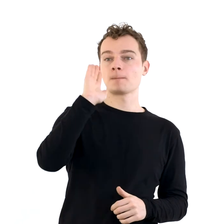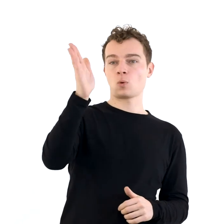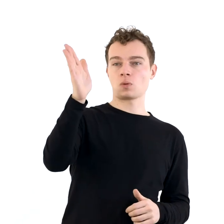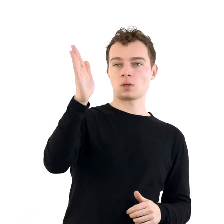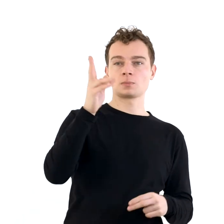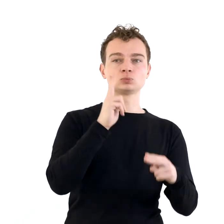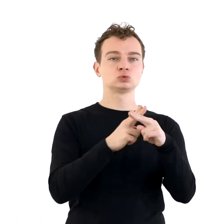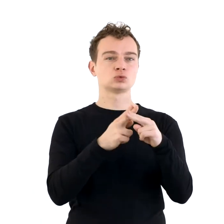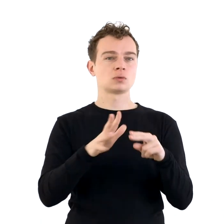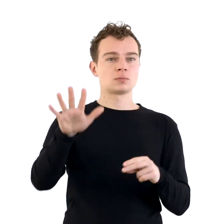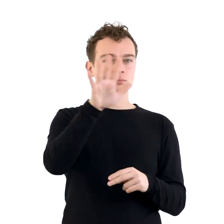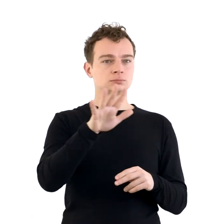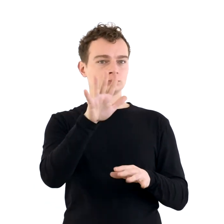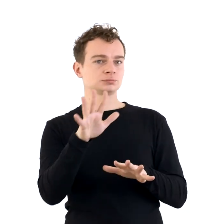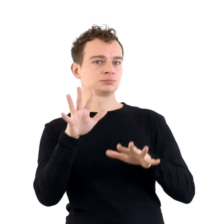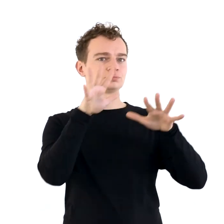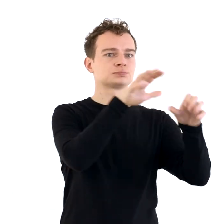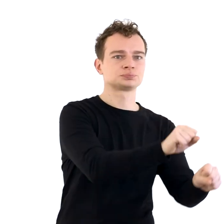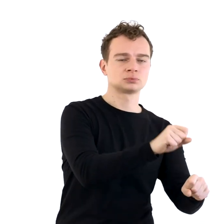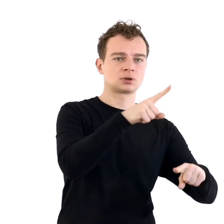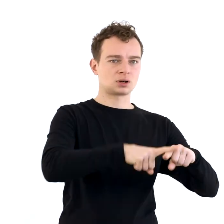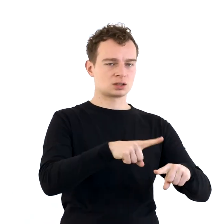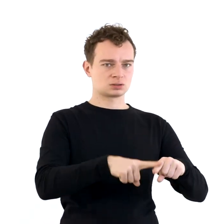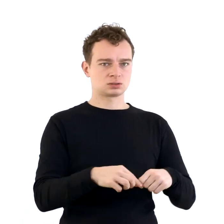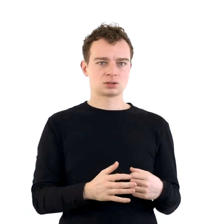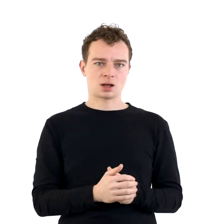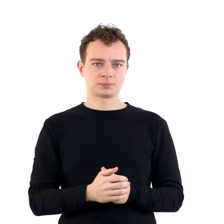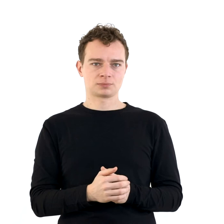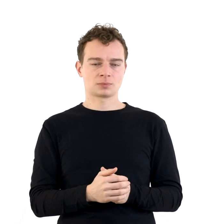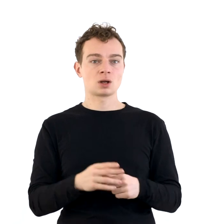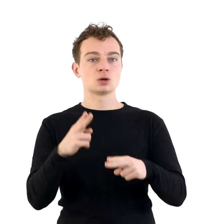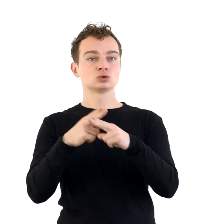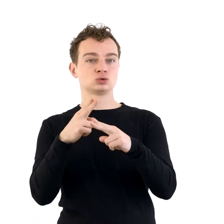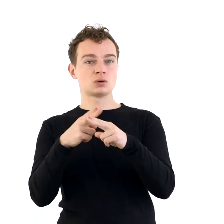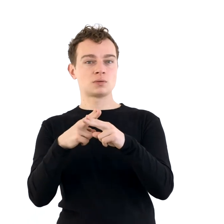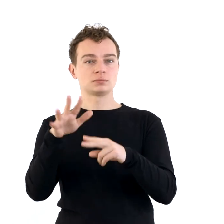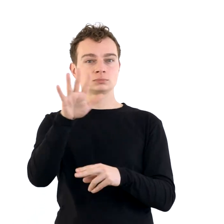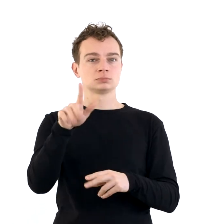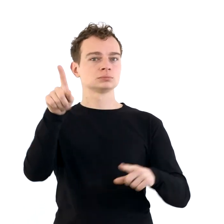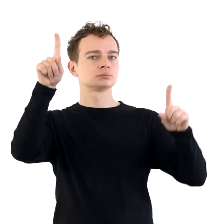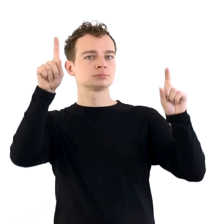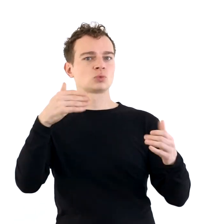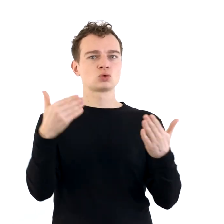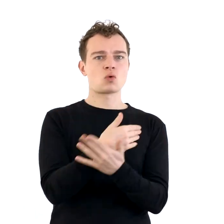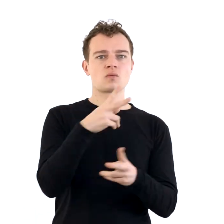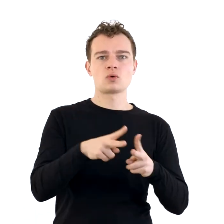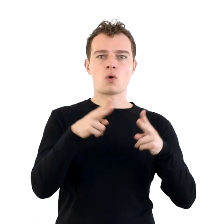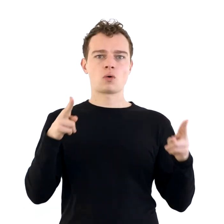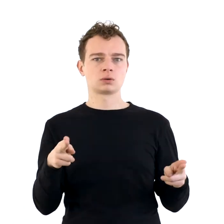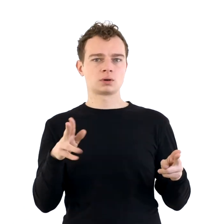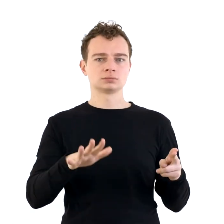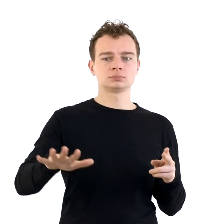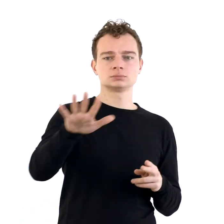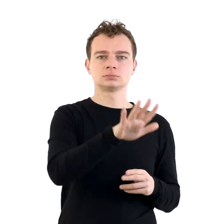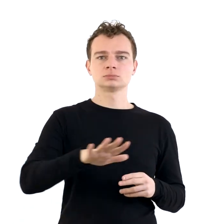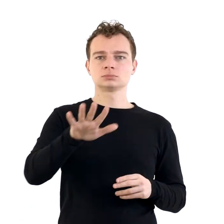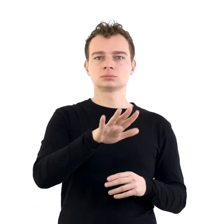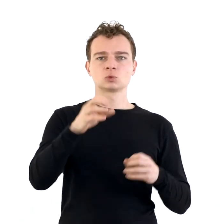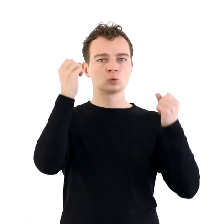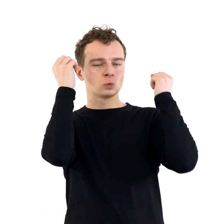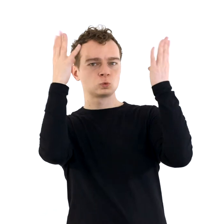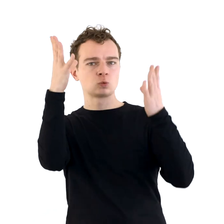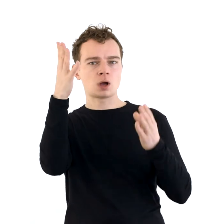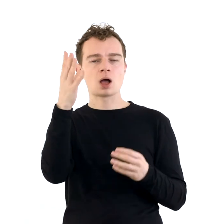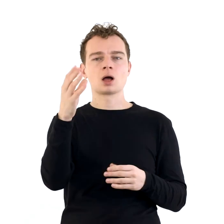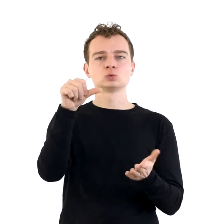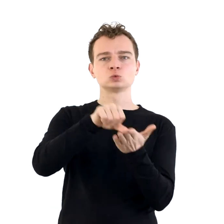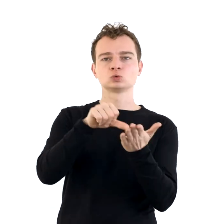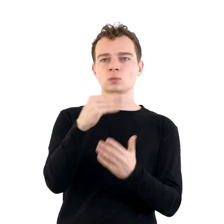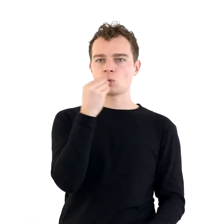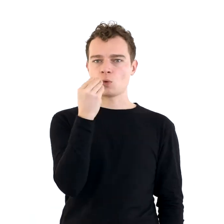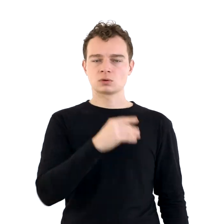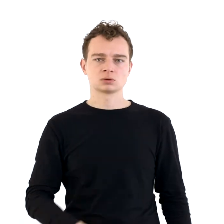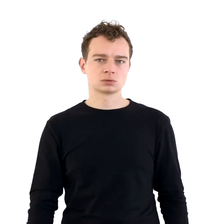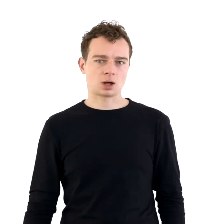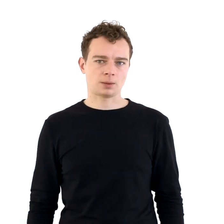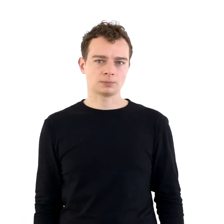Potem Grecja została podbita przez Rzymian, którzy zapoczątkowali nowy okres w dziejach kultury śródziemnomorskiej.